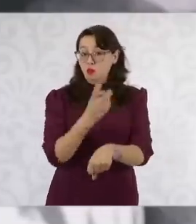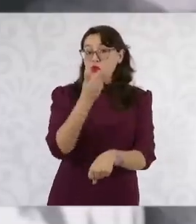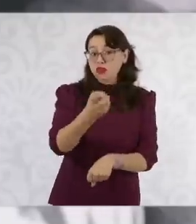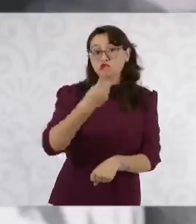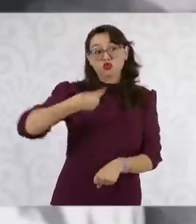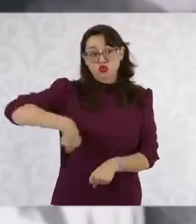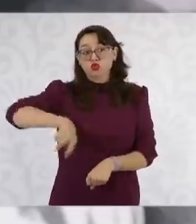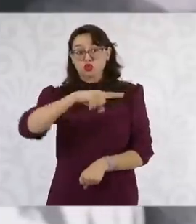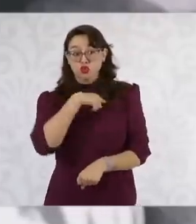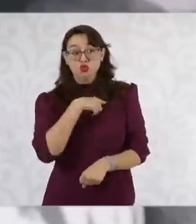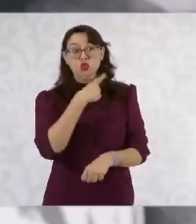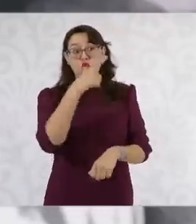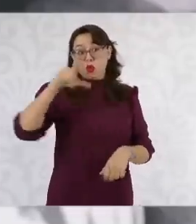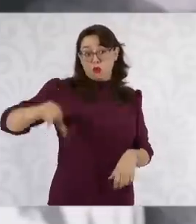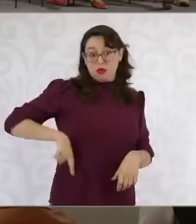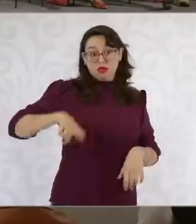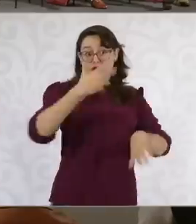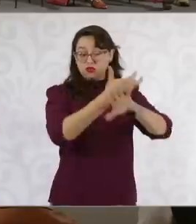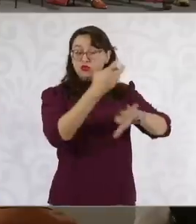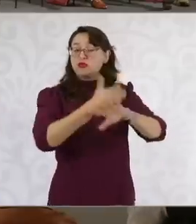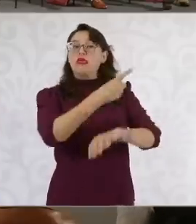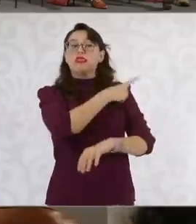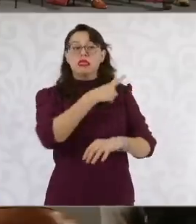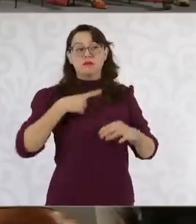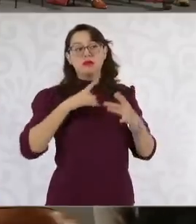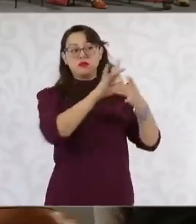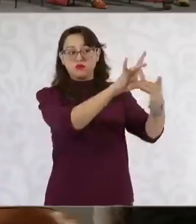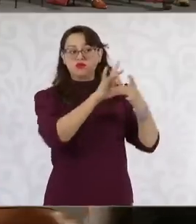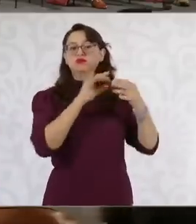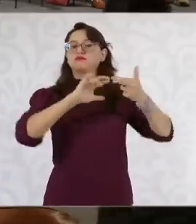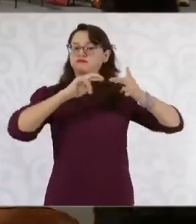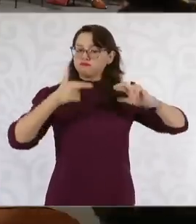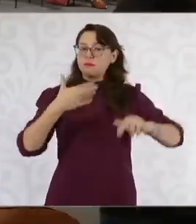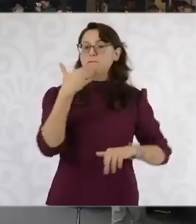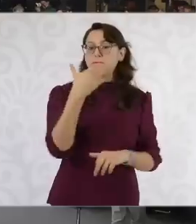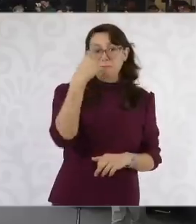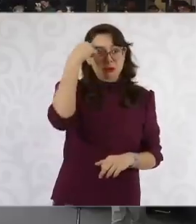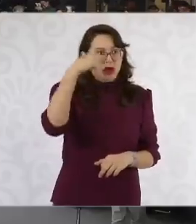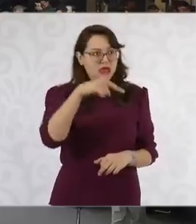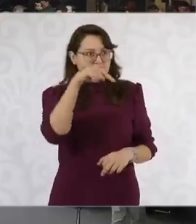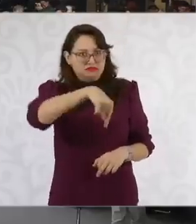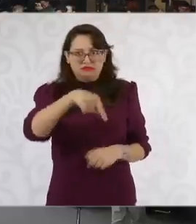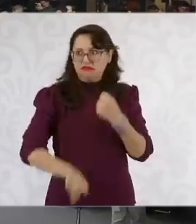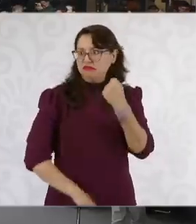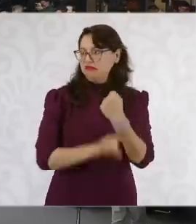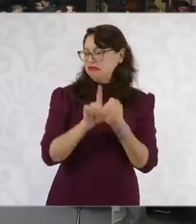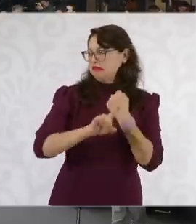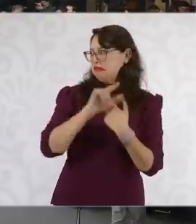México no sé si esté claro Sí sí sí exactamente Eh bueno y preguntarle respecto a este tema e el